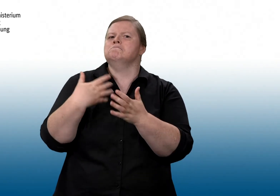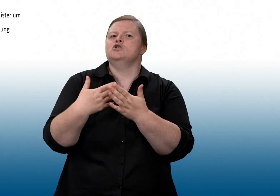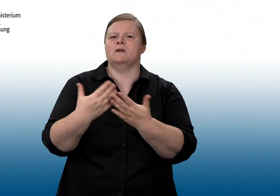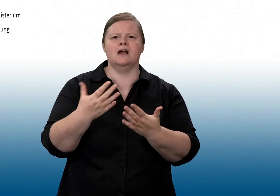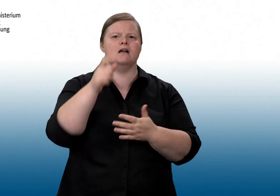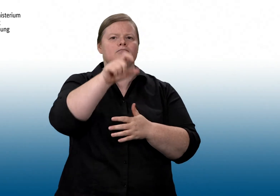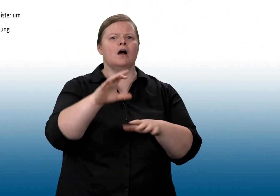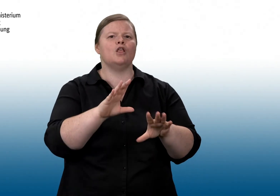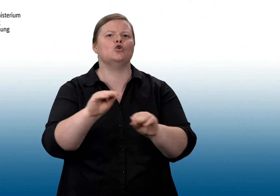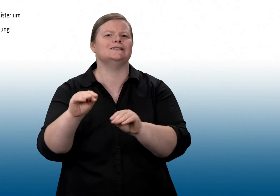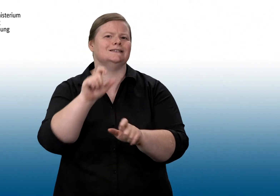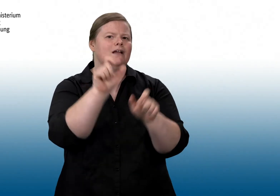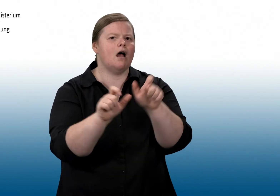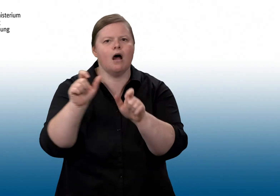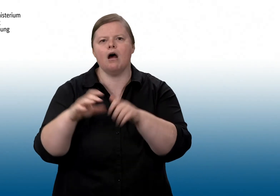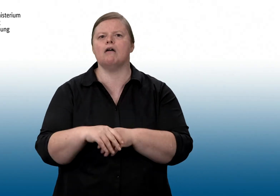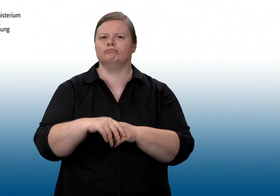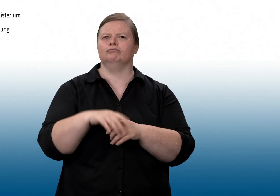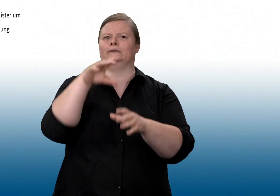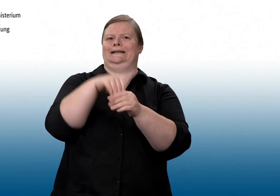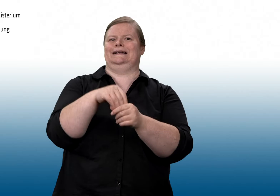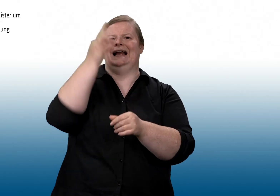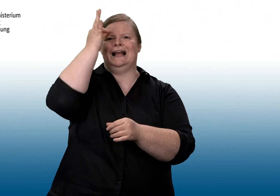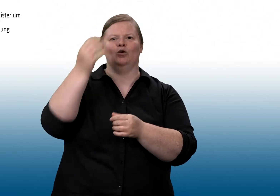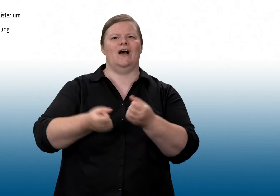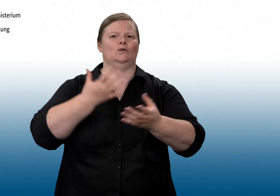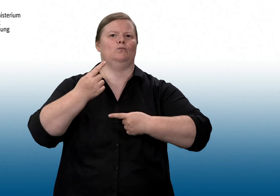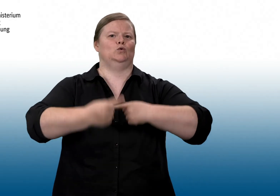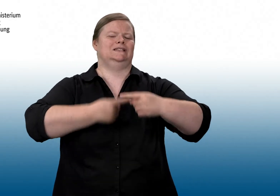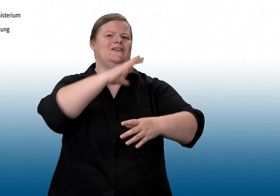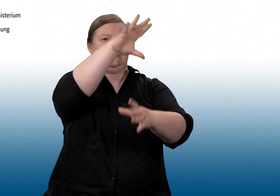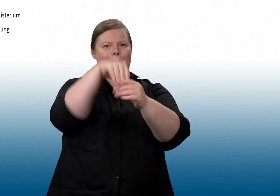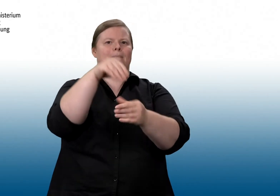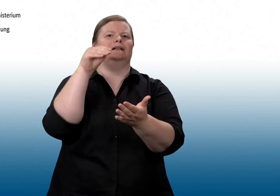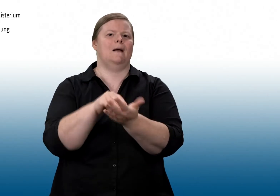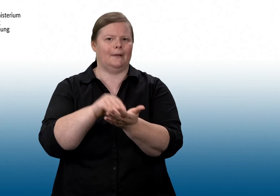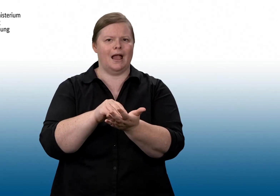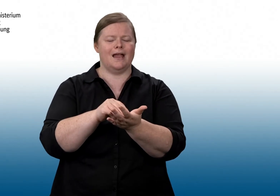bspw. Nutzerinnen und Nutzer in den Innovationsprozess ein